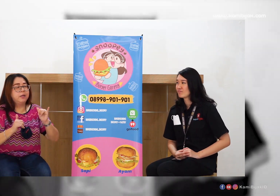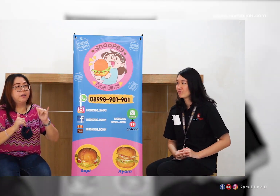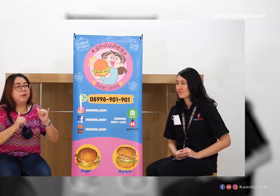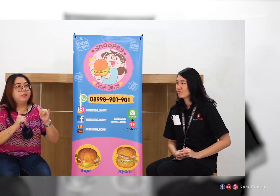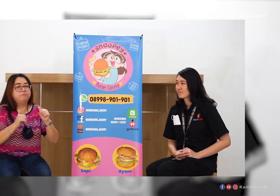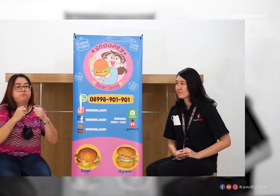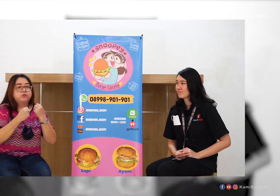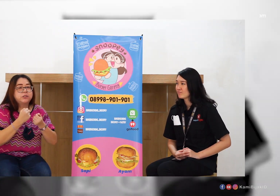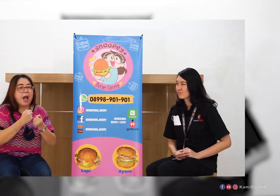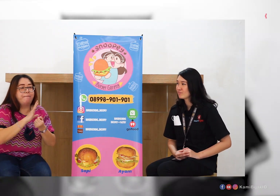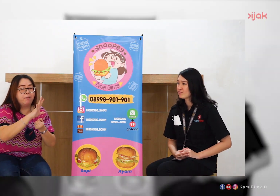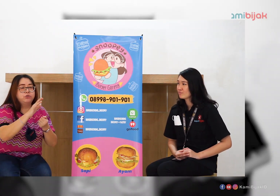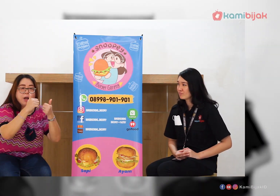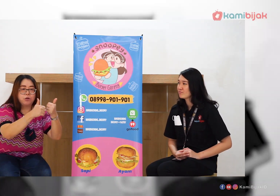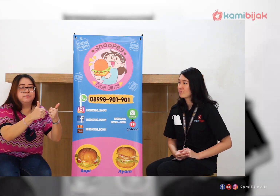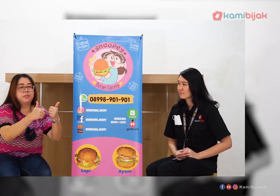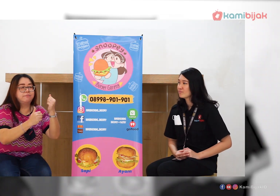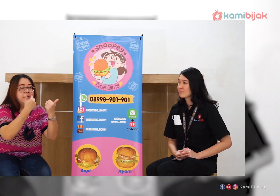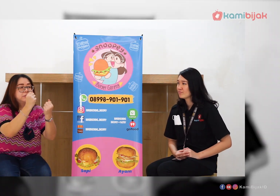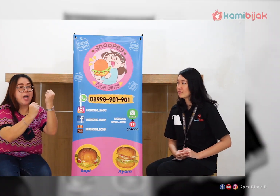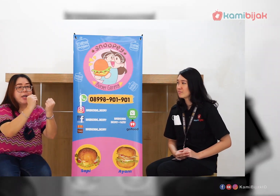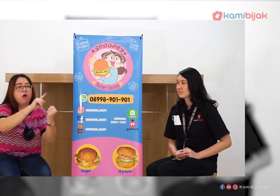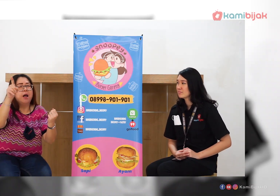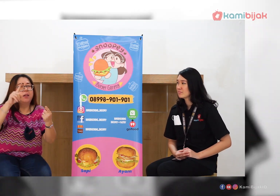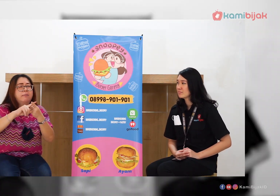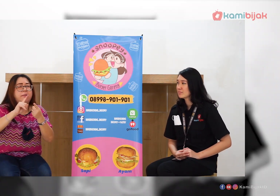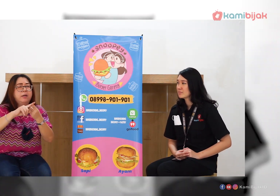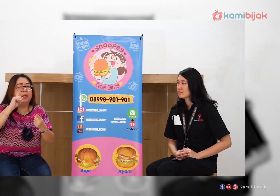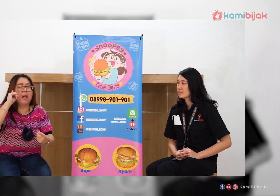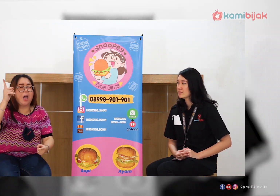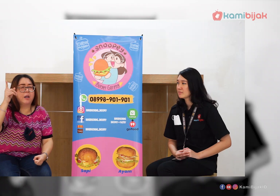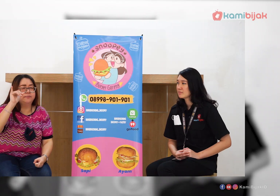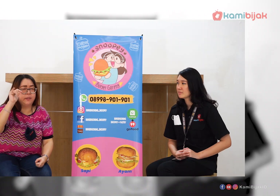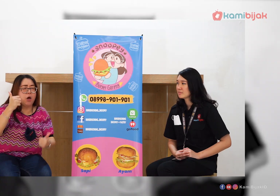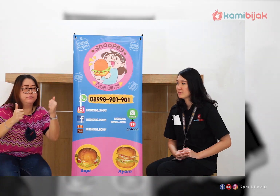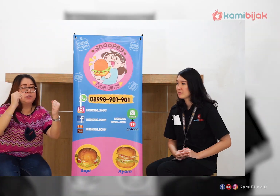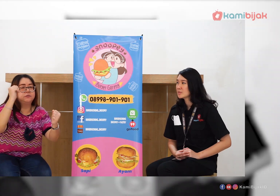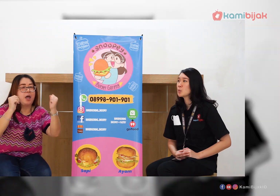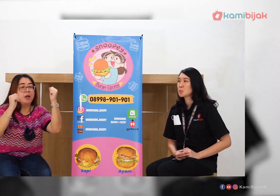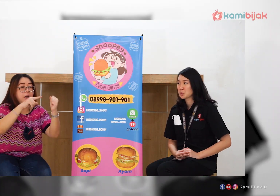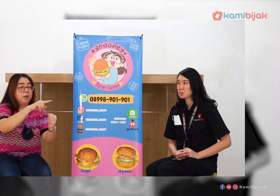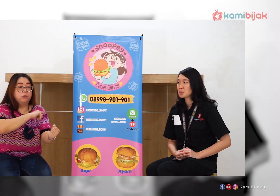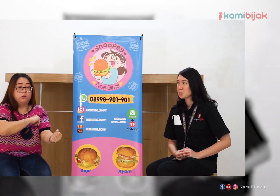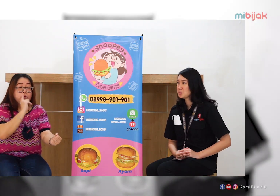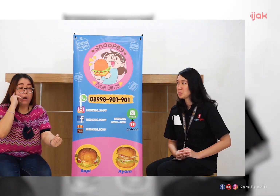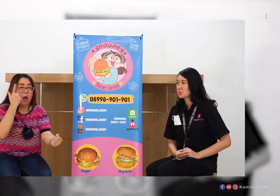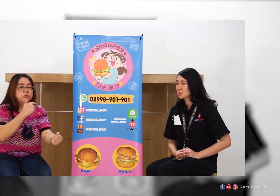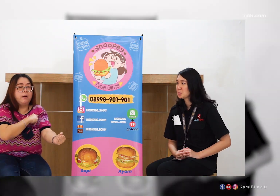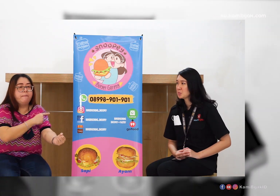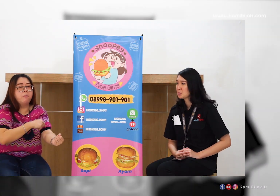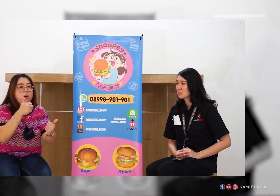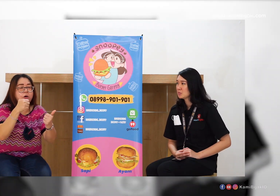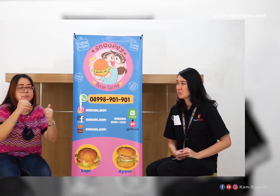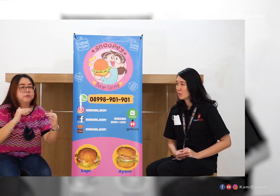Harus bisa bersaing dengan teman-teman Dengar.